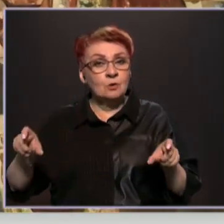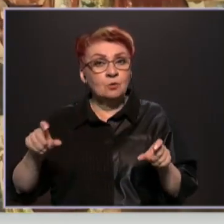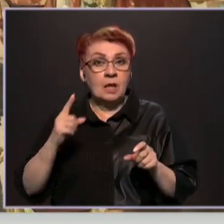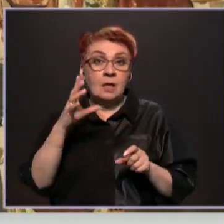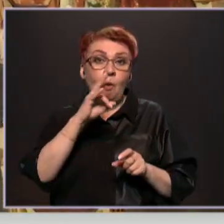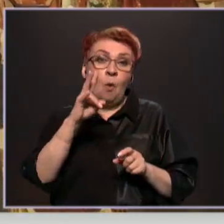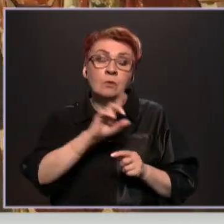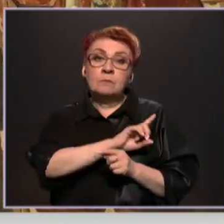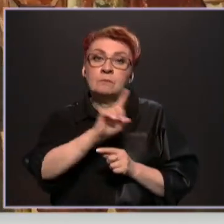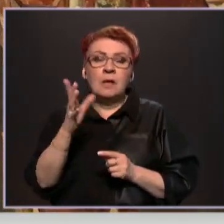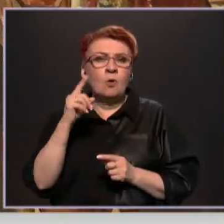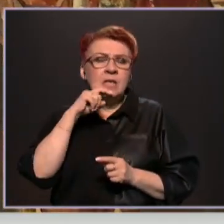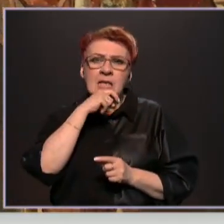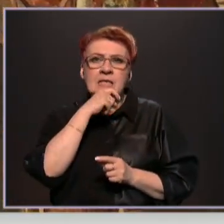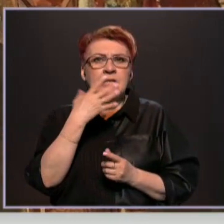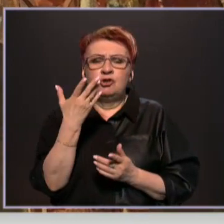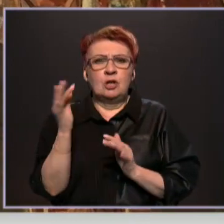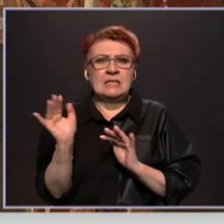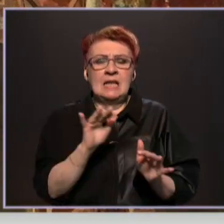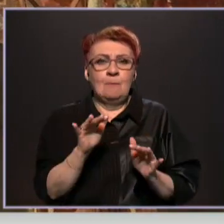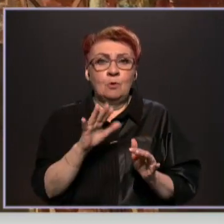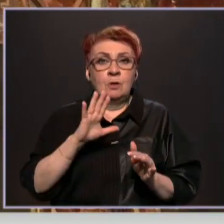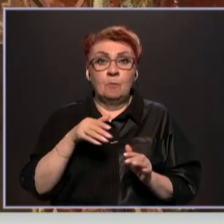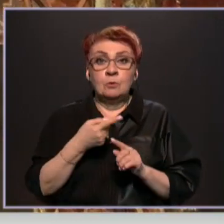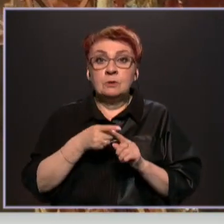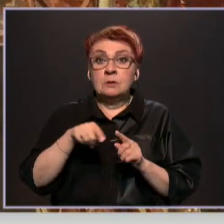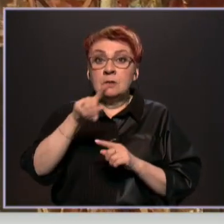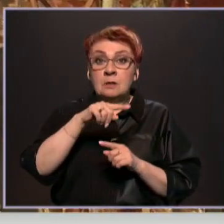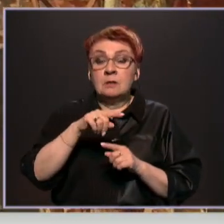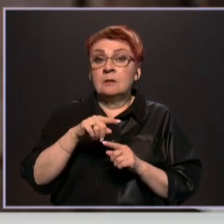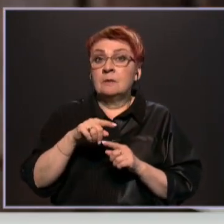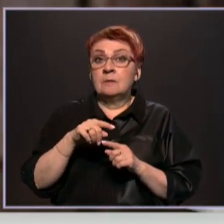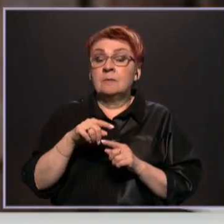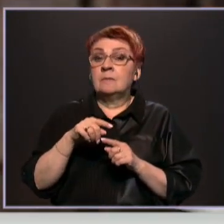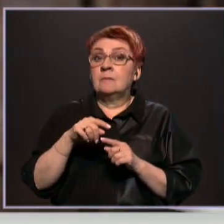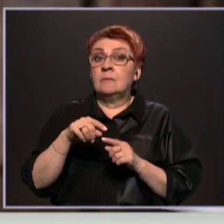появился на какой-то языческой церемонии после чего её участники сожгли идола А некоторые даже